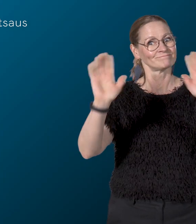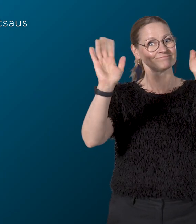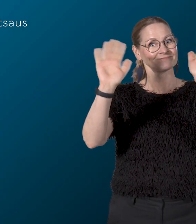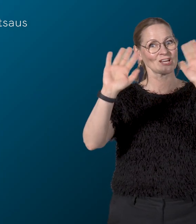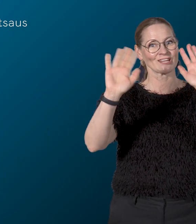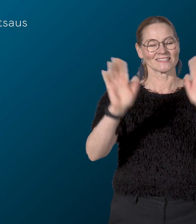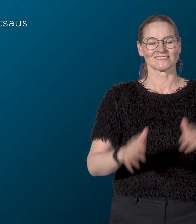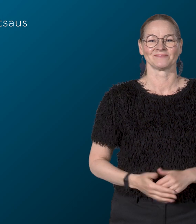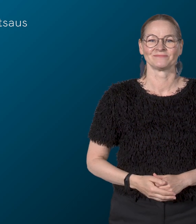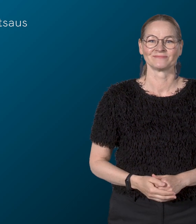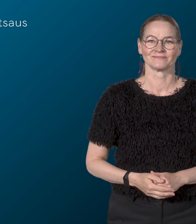Moi moi!